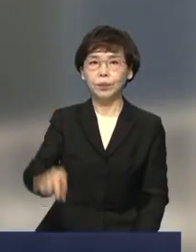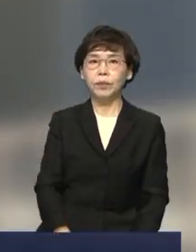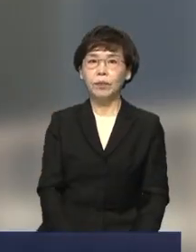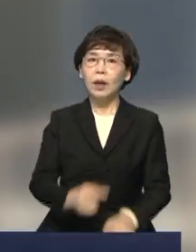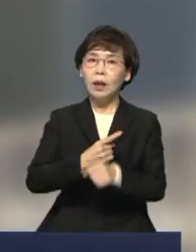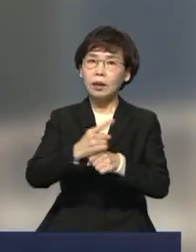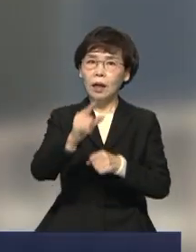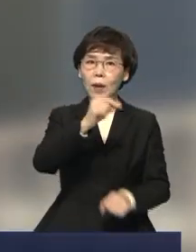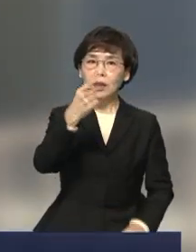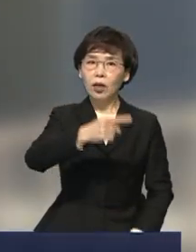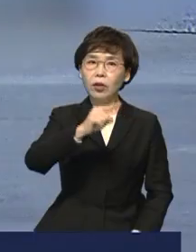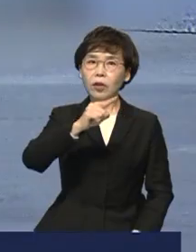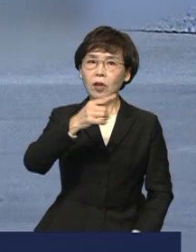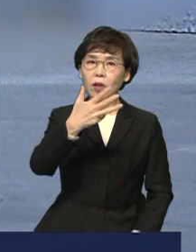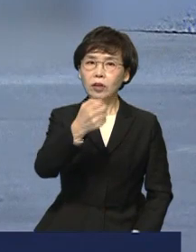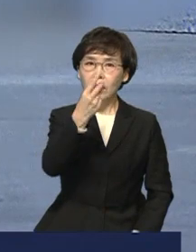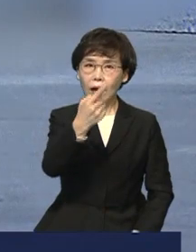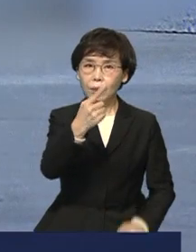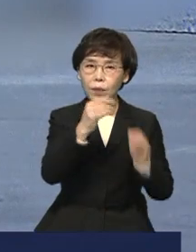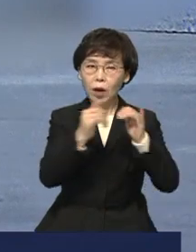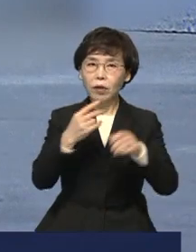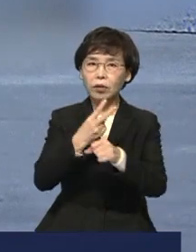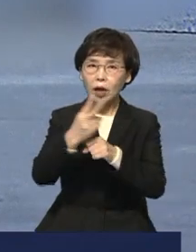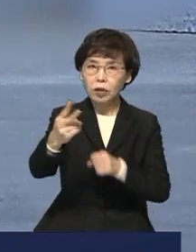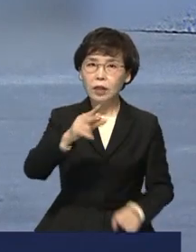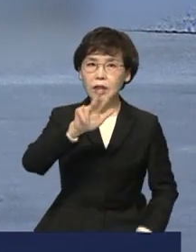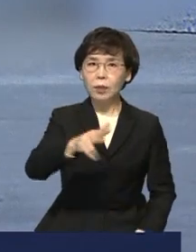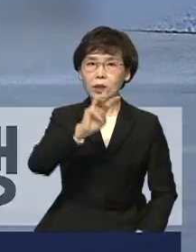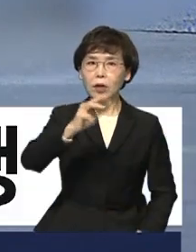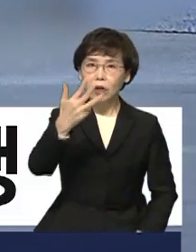감축입니다.